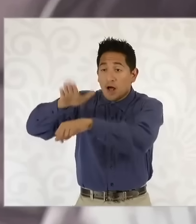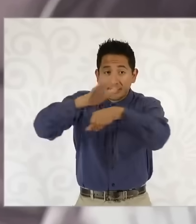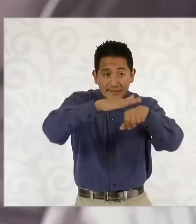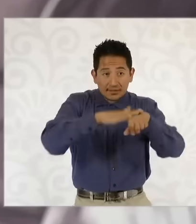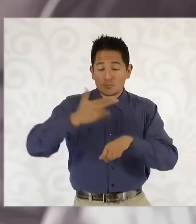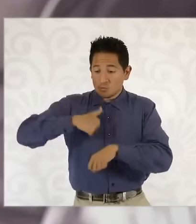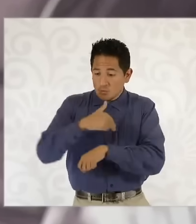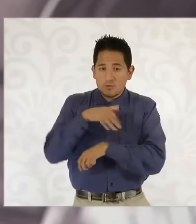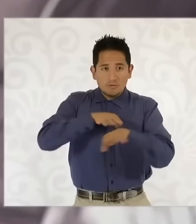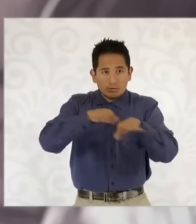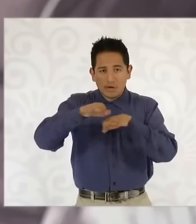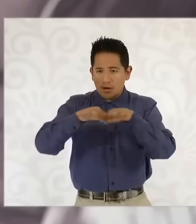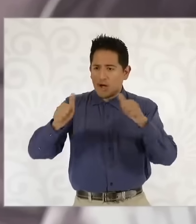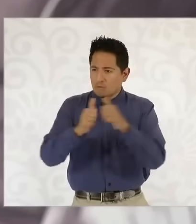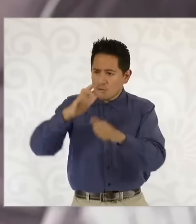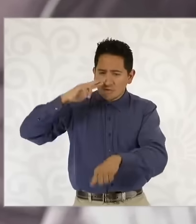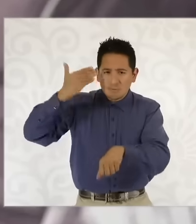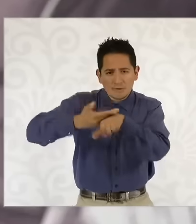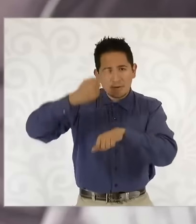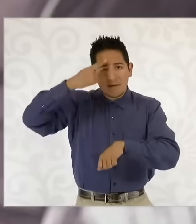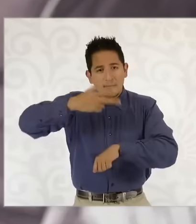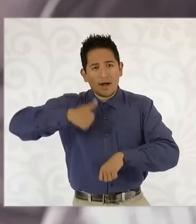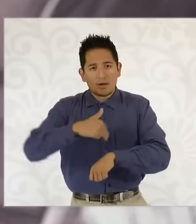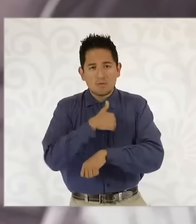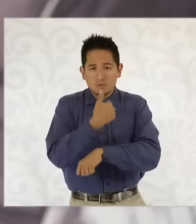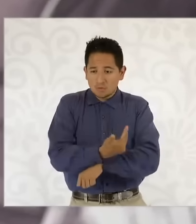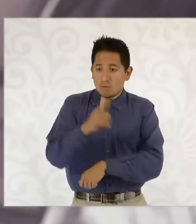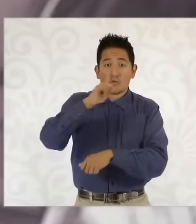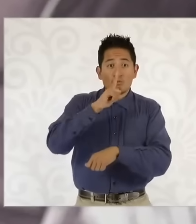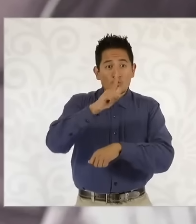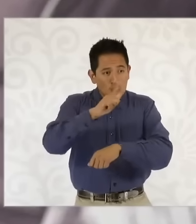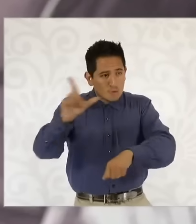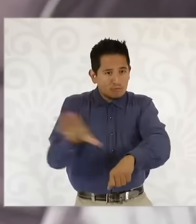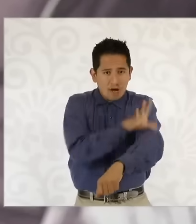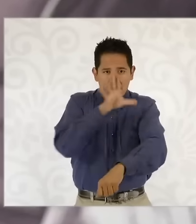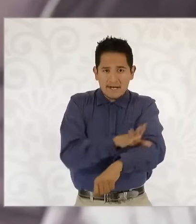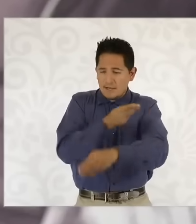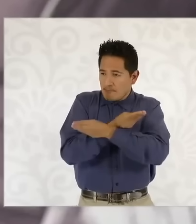y con mucha responsabilidad en garantizar que la energía se provea de manera continua y cada vez